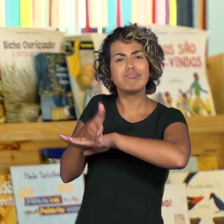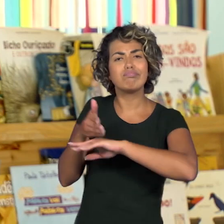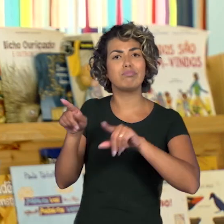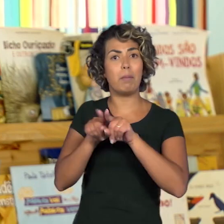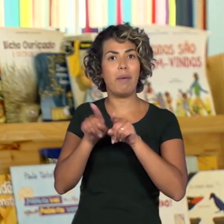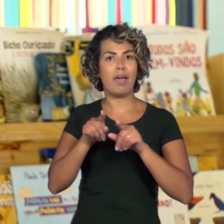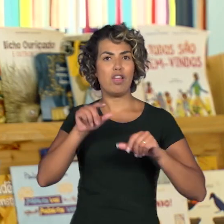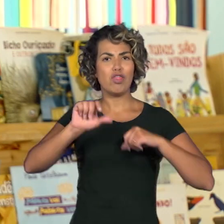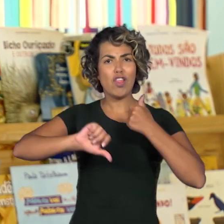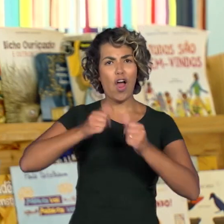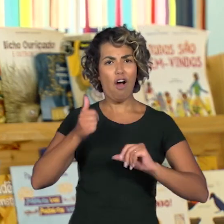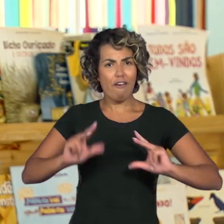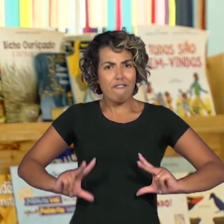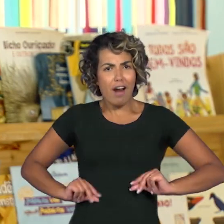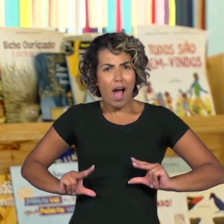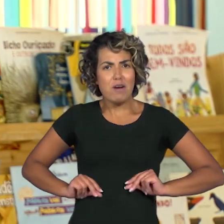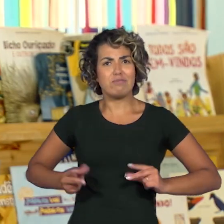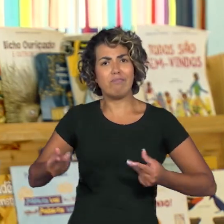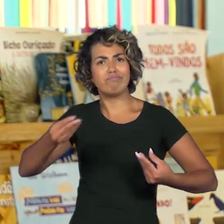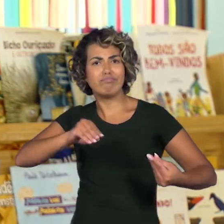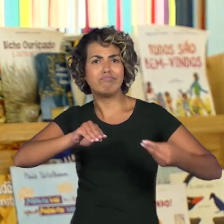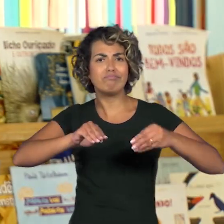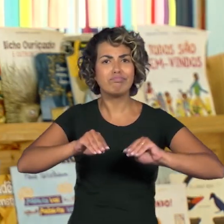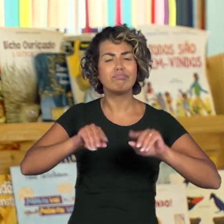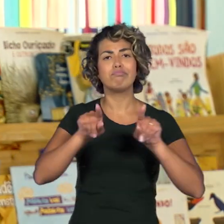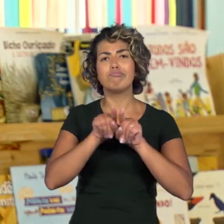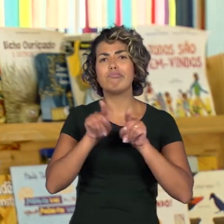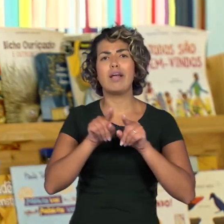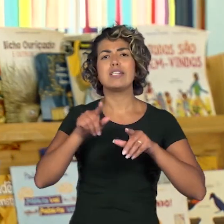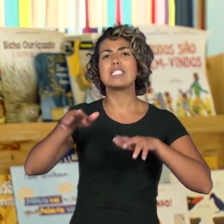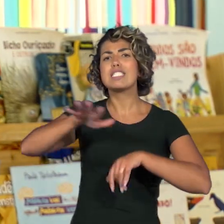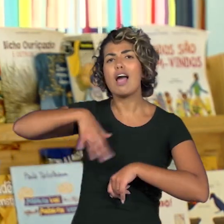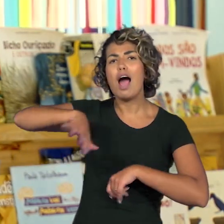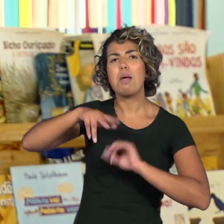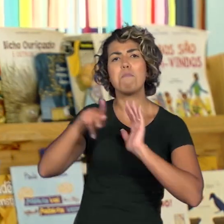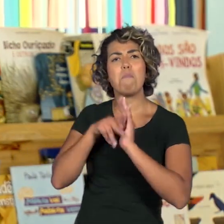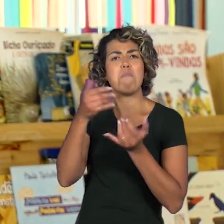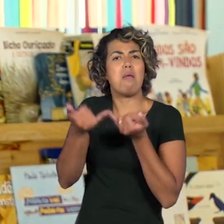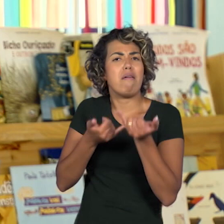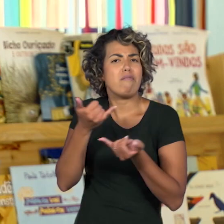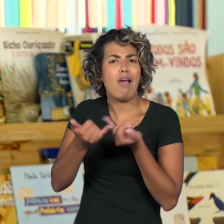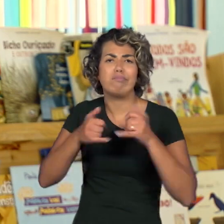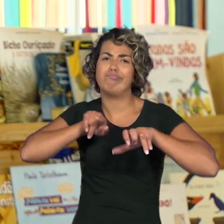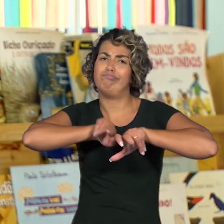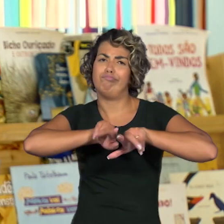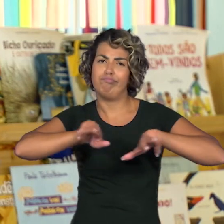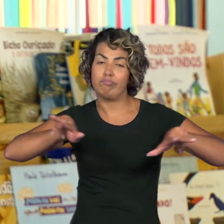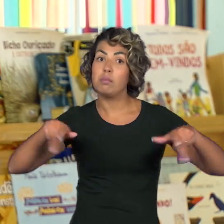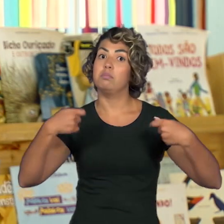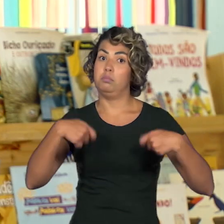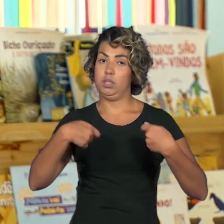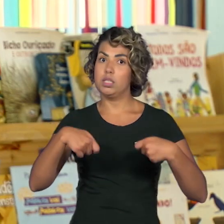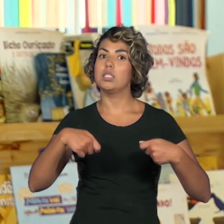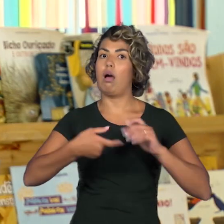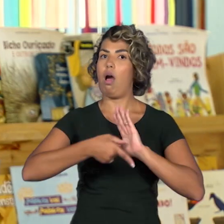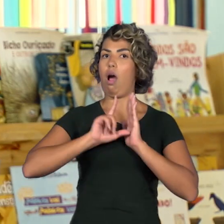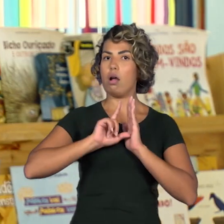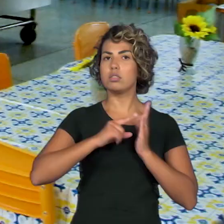SALAS COM BRINQUEDOS E OUTRAS DEVEM ENTRAR EM DISCUSSÃO, INCLUSIVE COM OS PROFISSIONAIS DA EQUIPE DE APOIO.